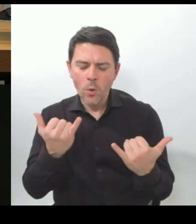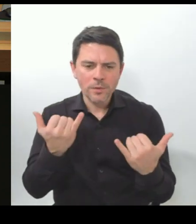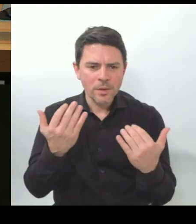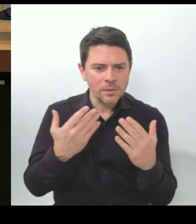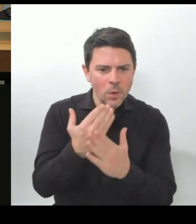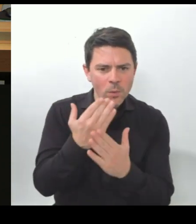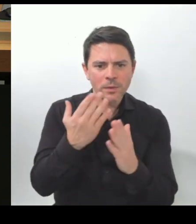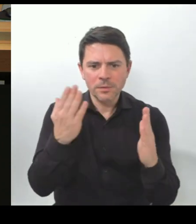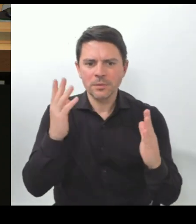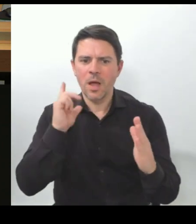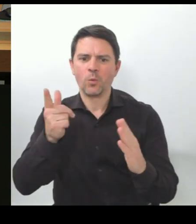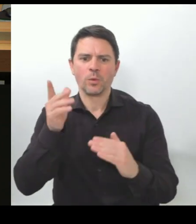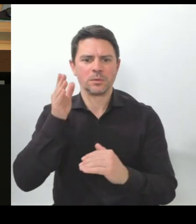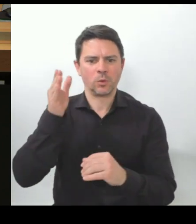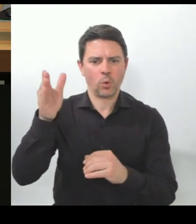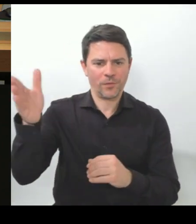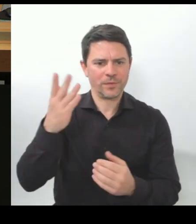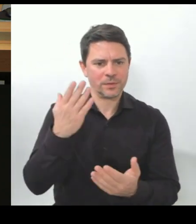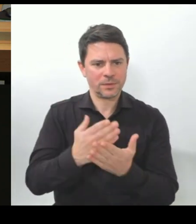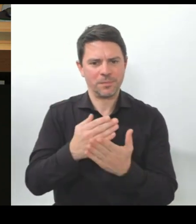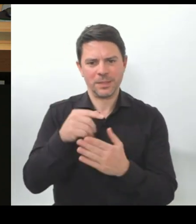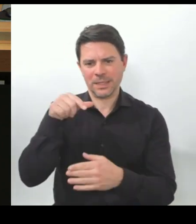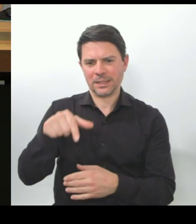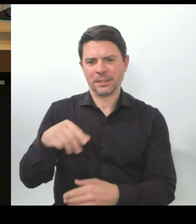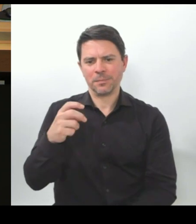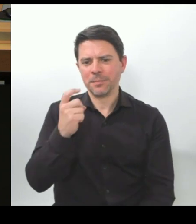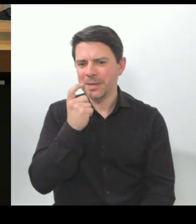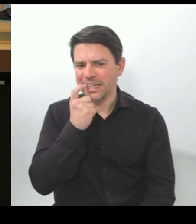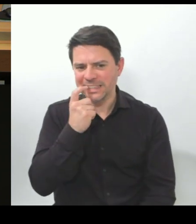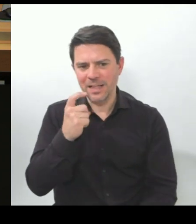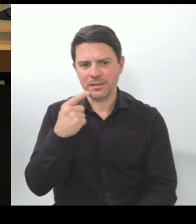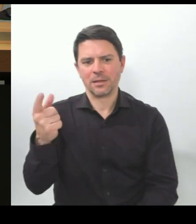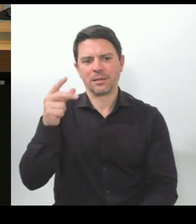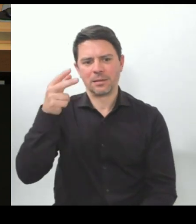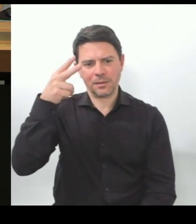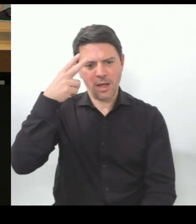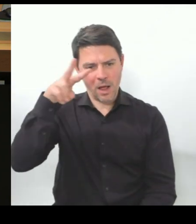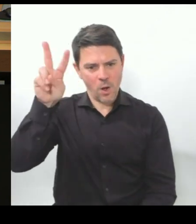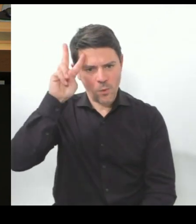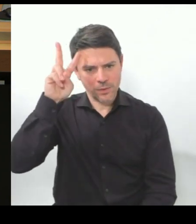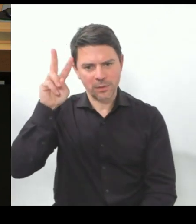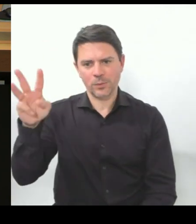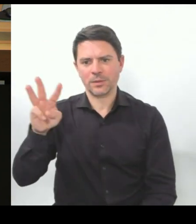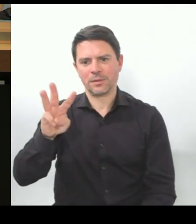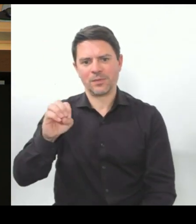Sie bieten niedrigschwelligen Zugang zu Wissen und kultureller Teilhabe. Sie sind